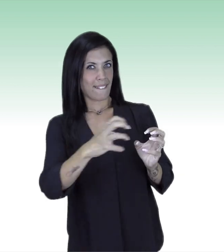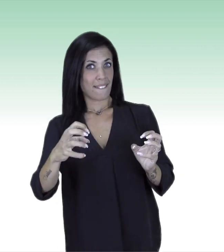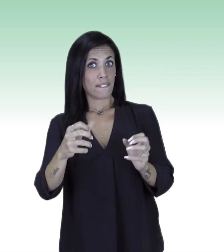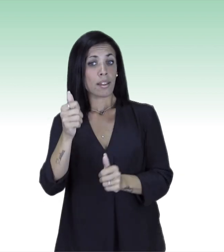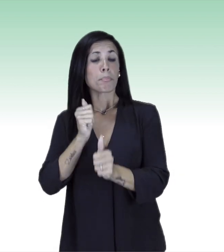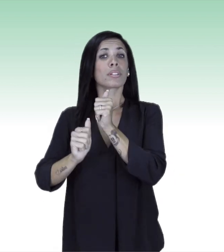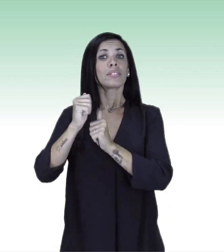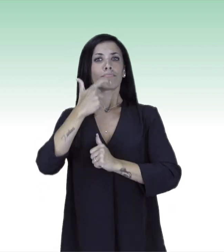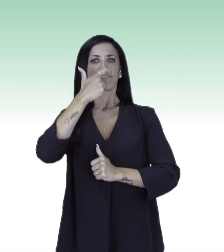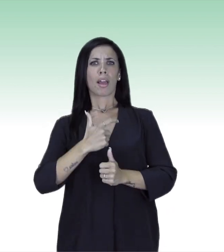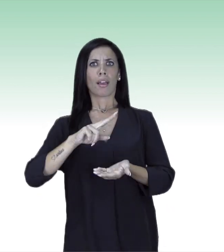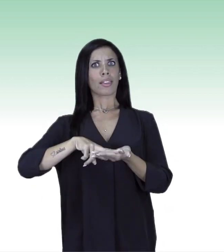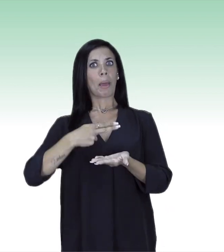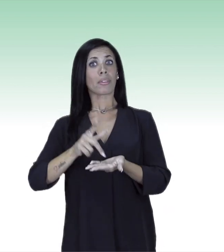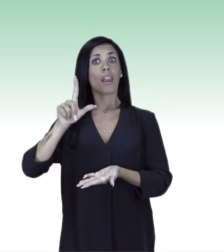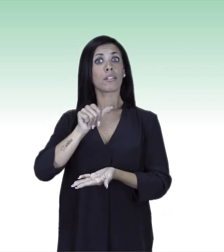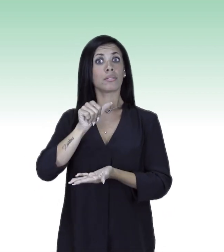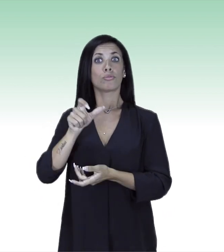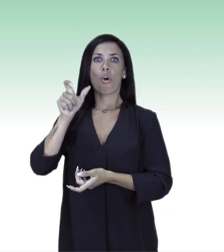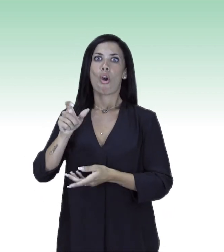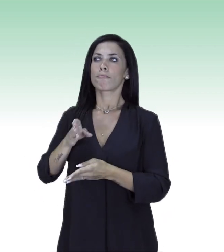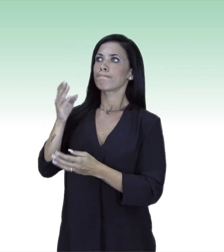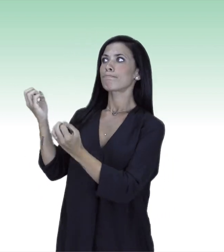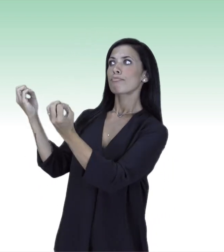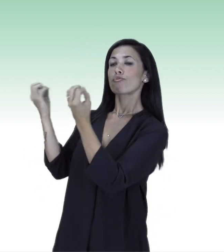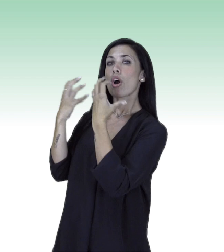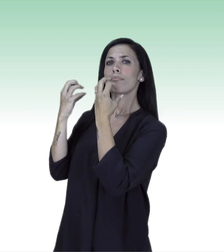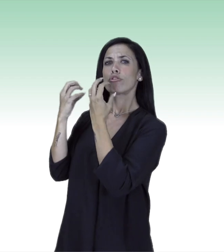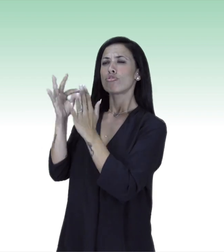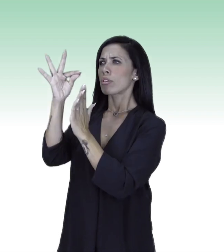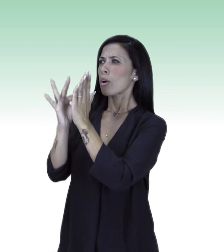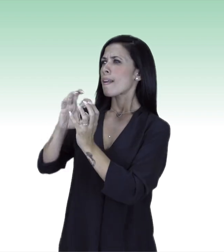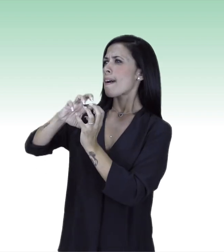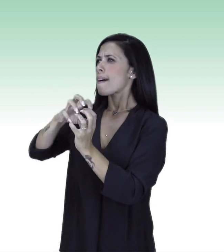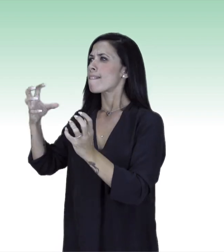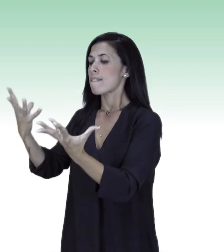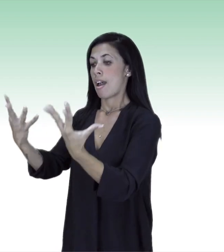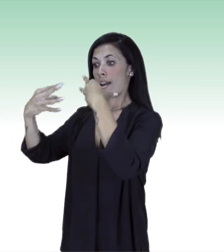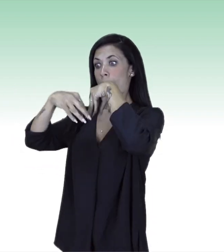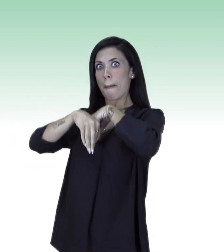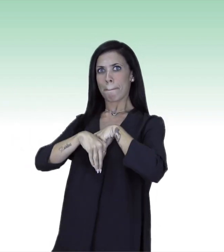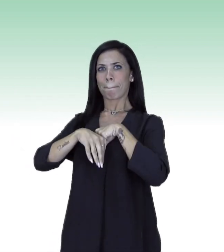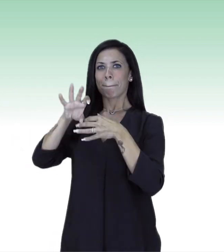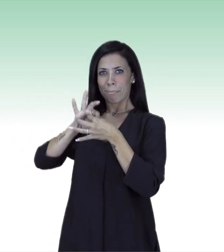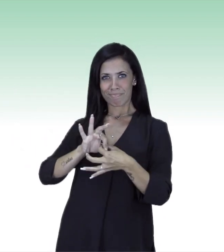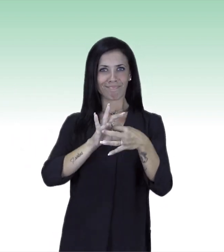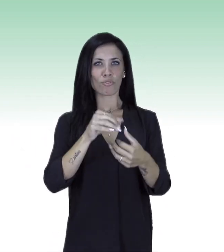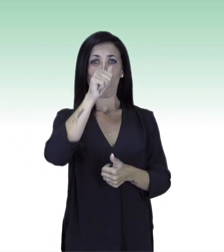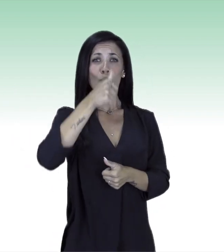e della funzione sociale dell’interprete di Lingua dei Segni Italiana, che contribuisce con il suo lavoro a garantire l’inclusione